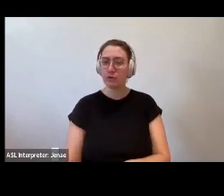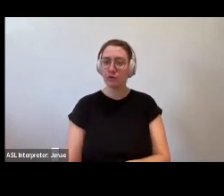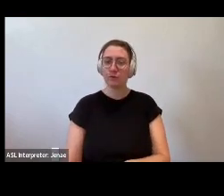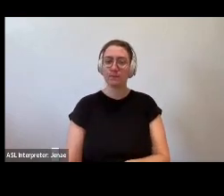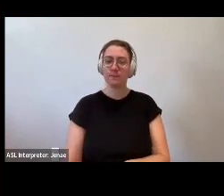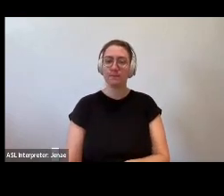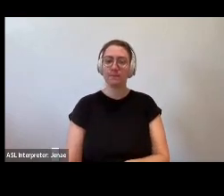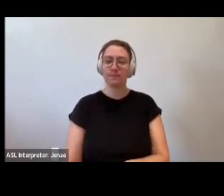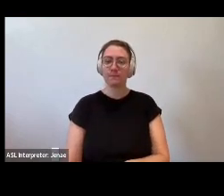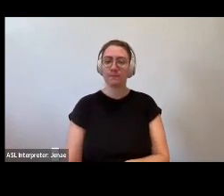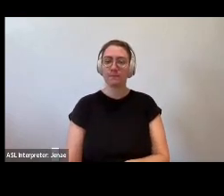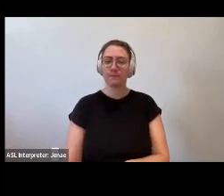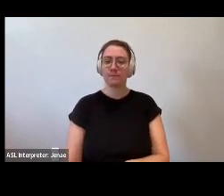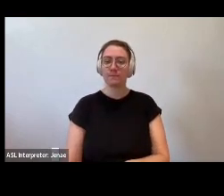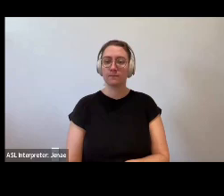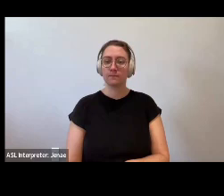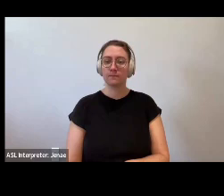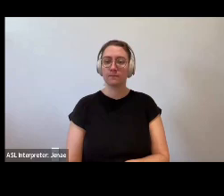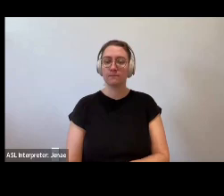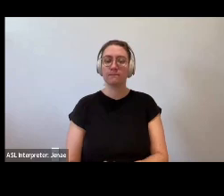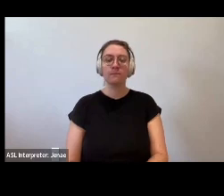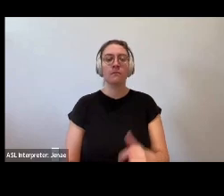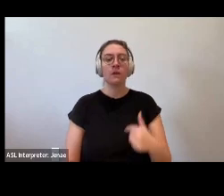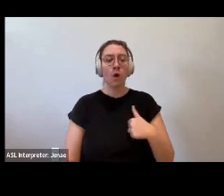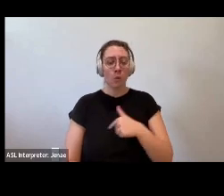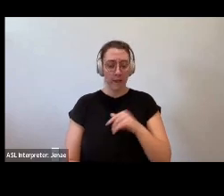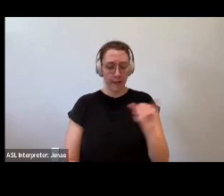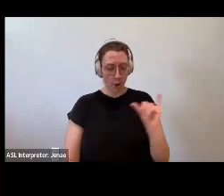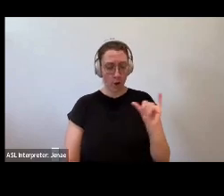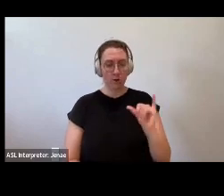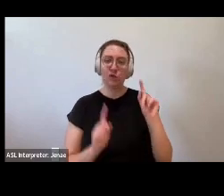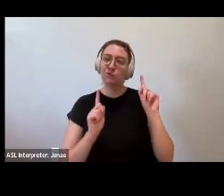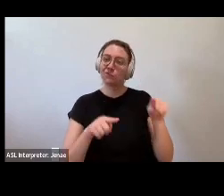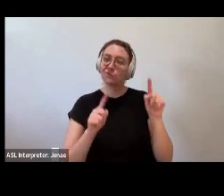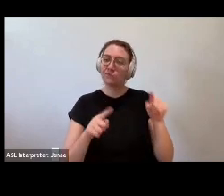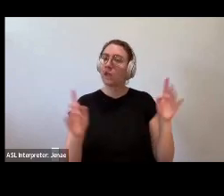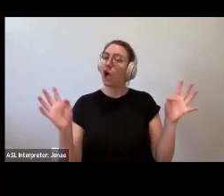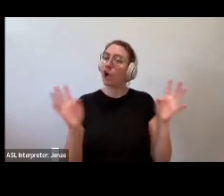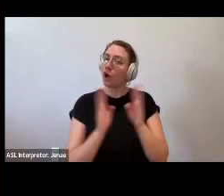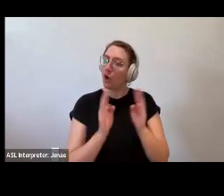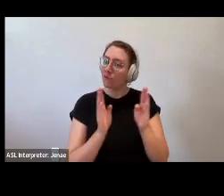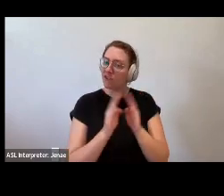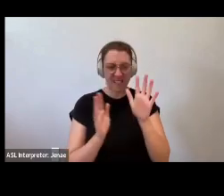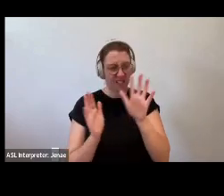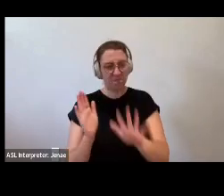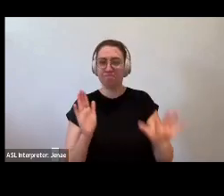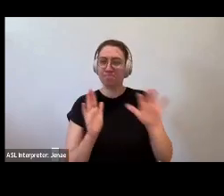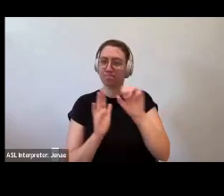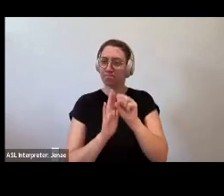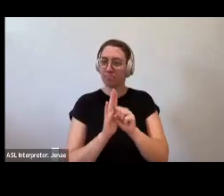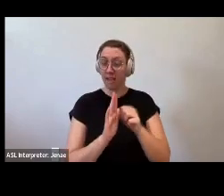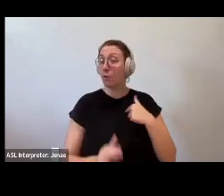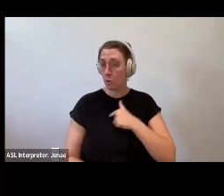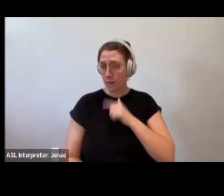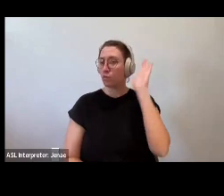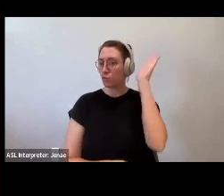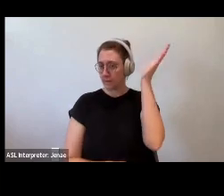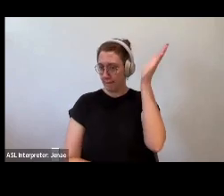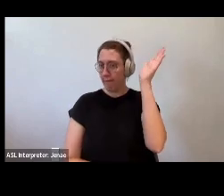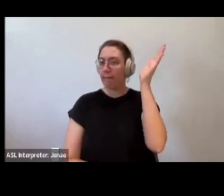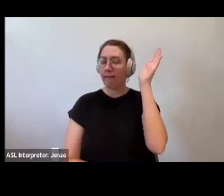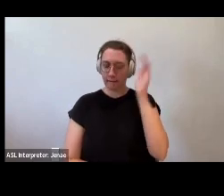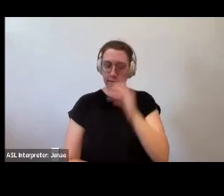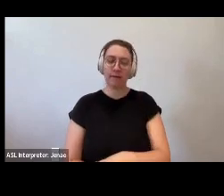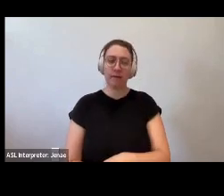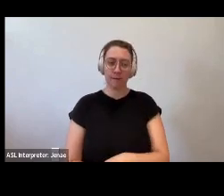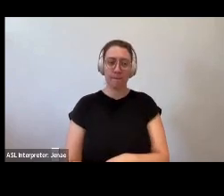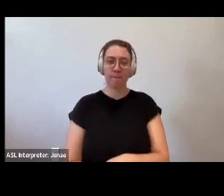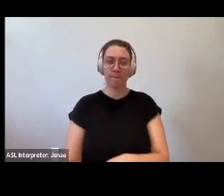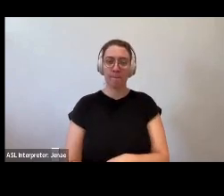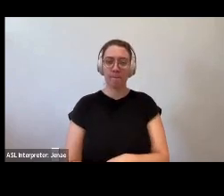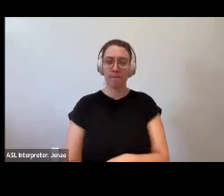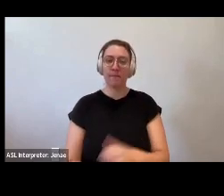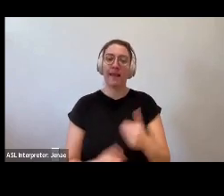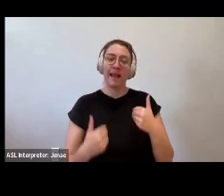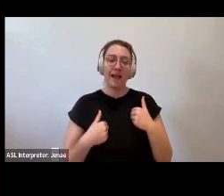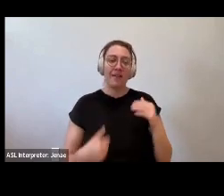También asistimos a conferencias en todo el estado y realizamos presentaciones. Por ejemplo, está la